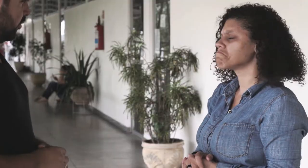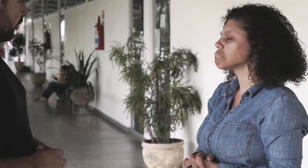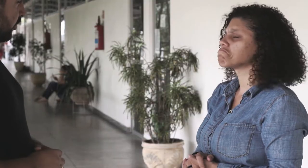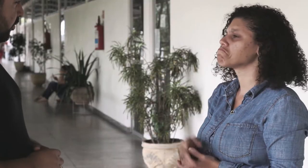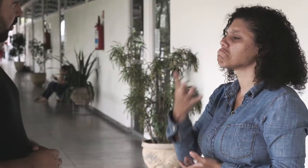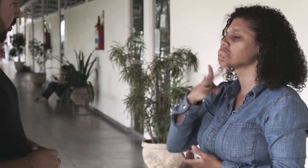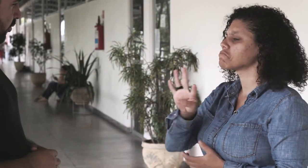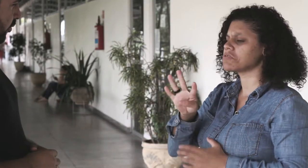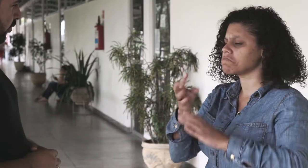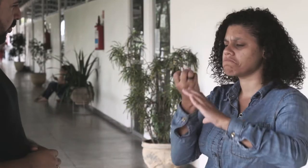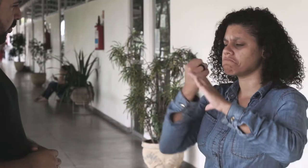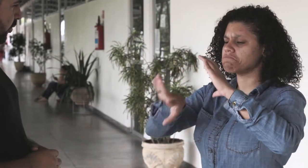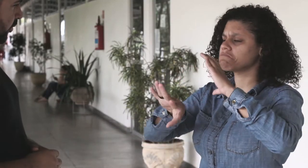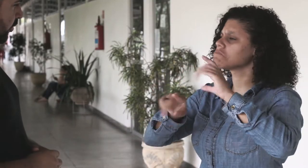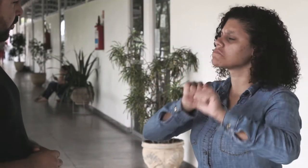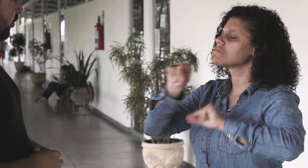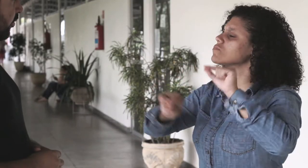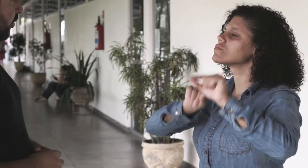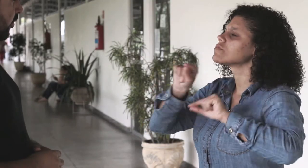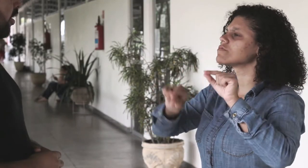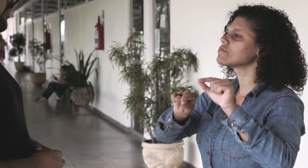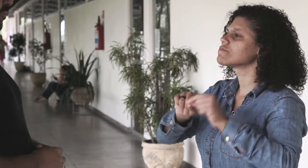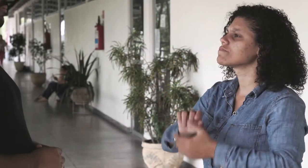Não. O que é o Cefor?